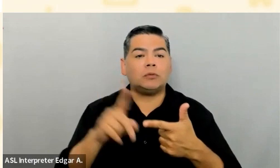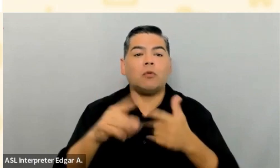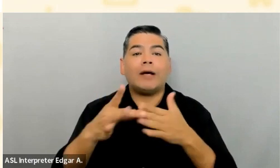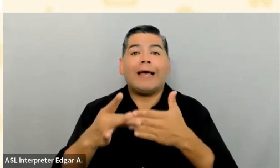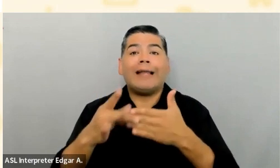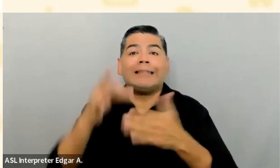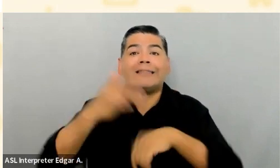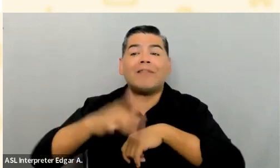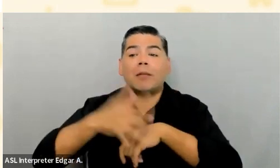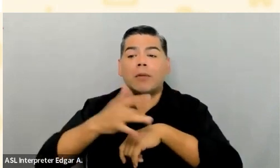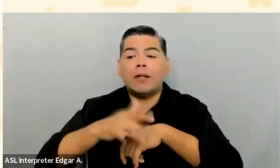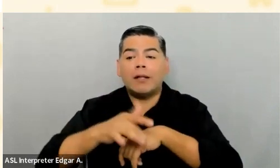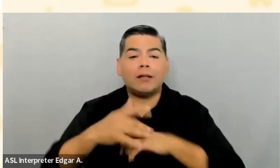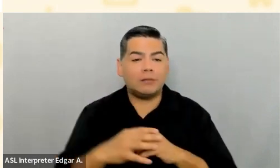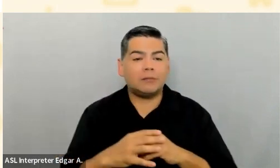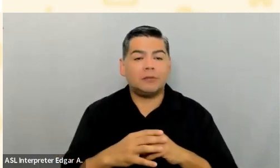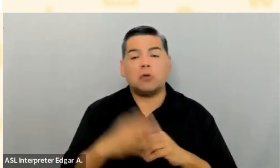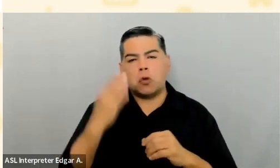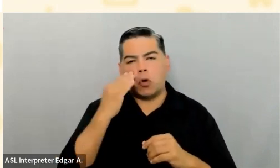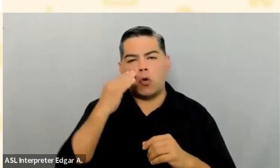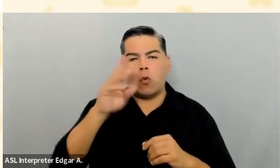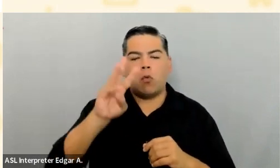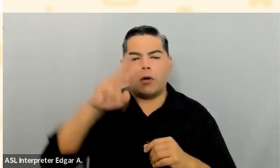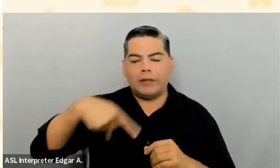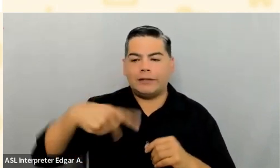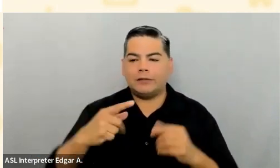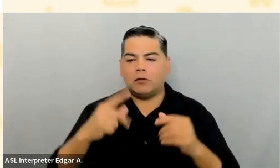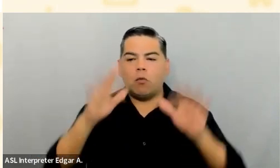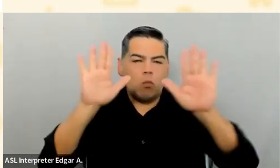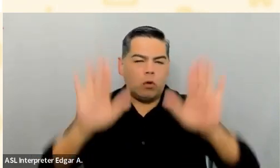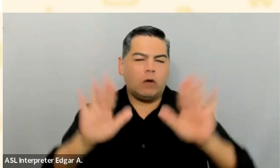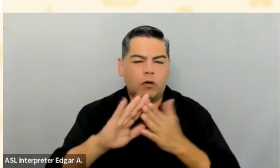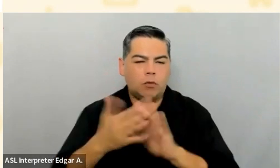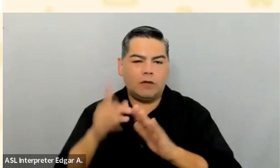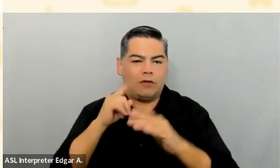Como todos sabemos, WordPress es una gran comunidad para la accesibilidad. Hay mucha información disponible.